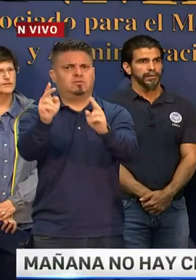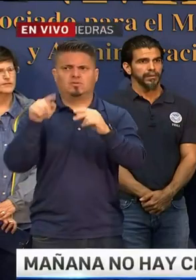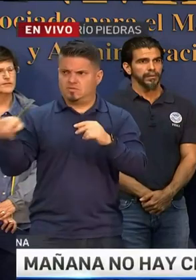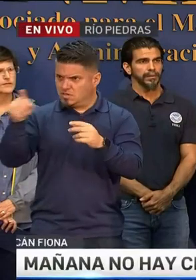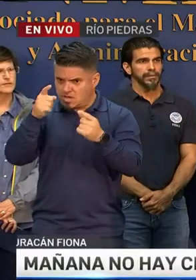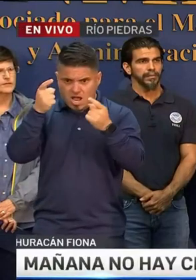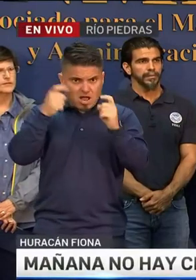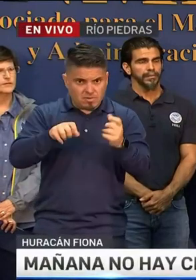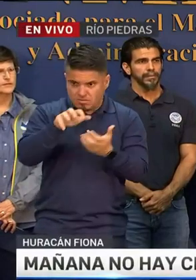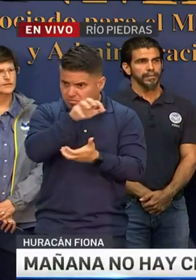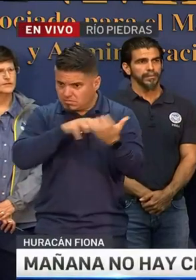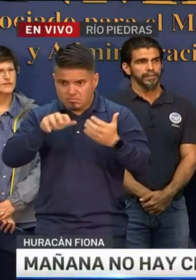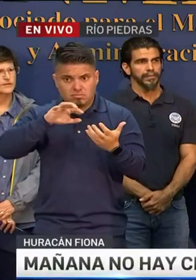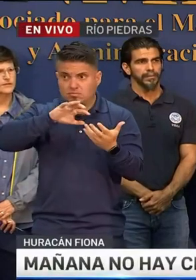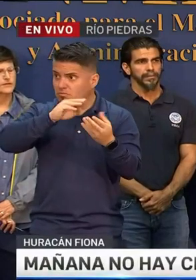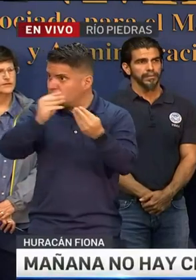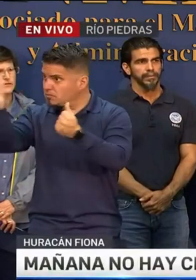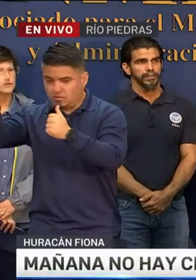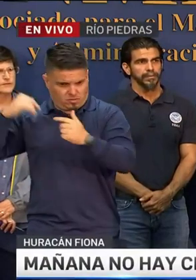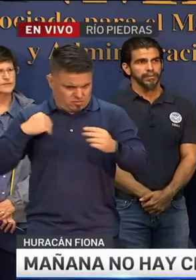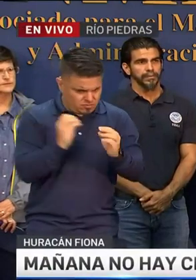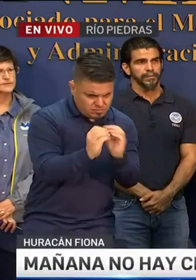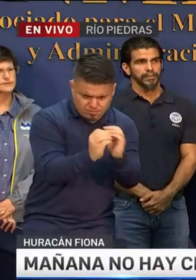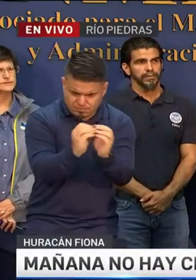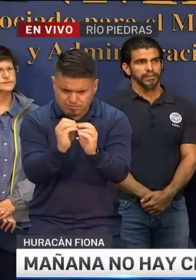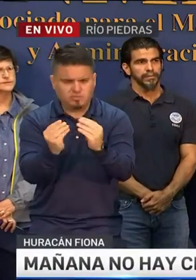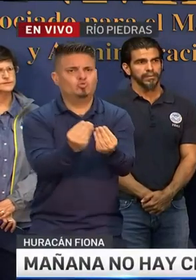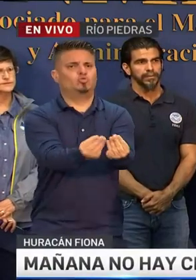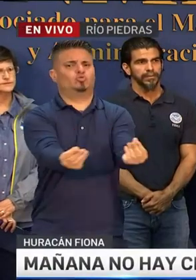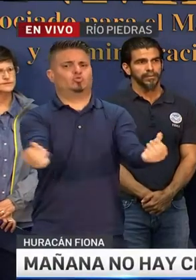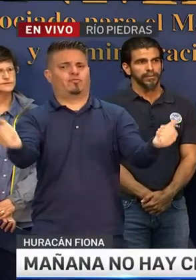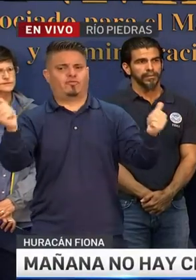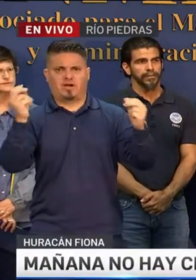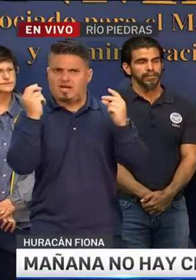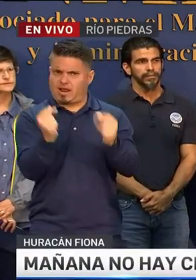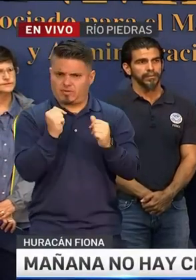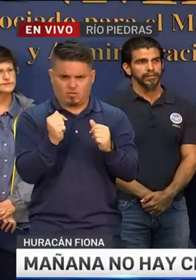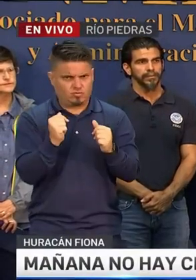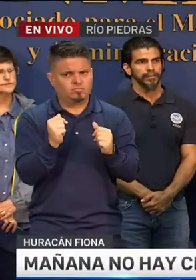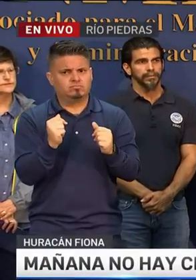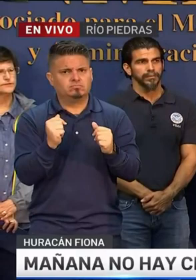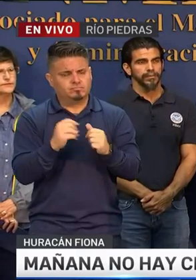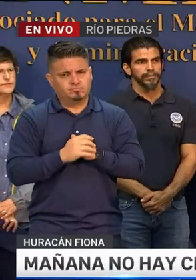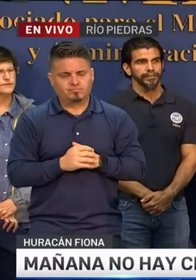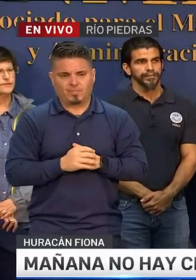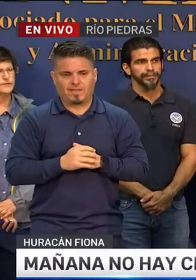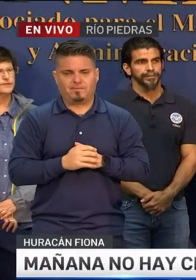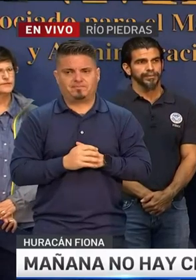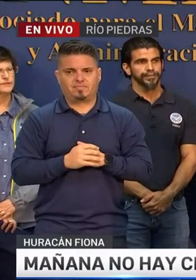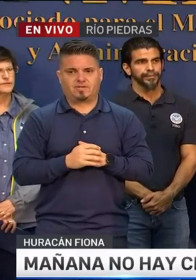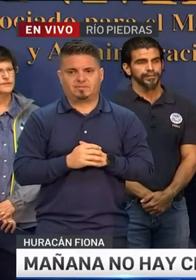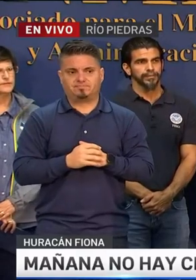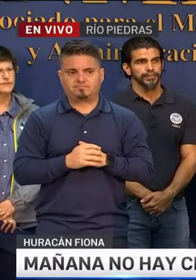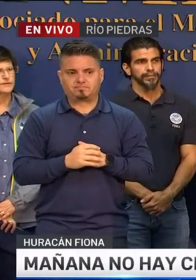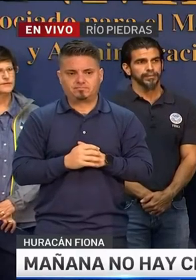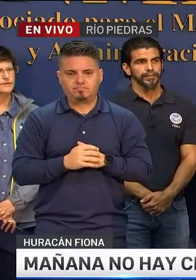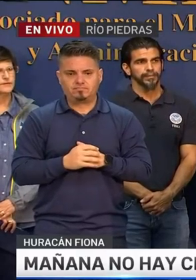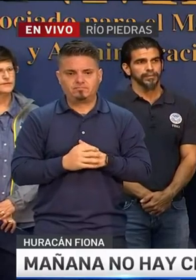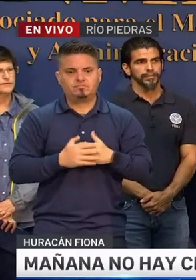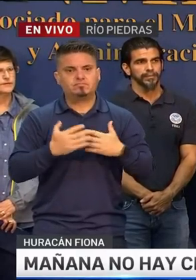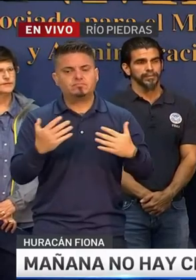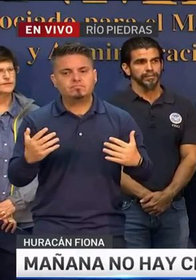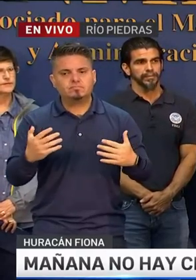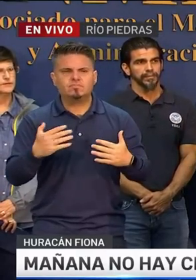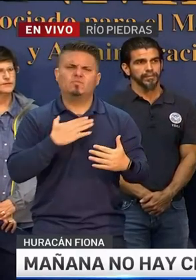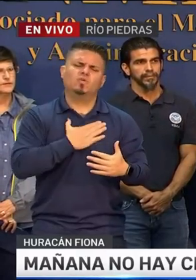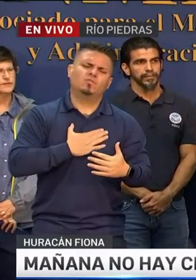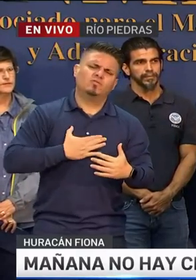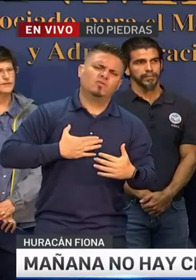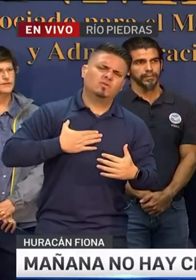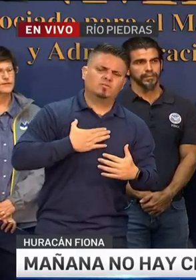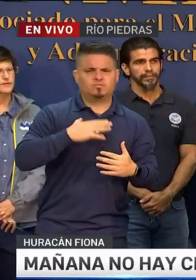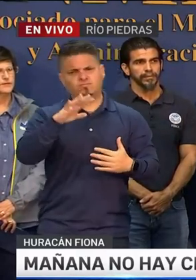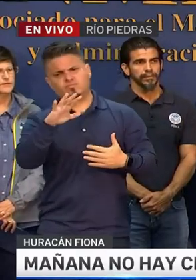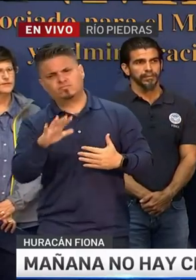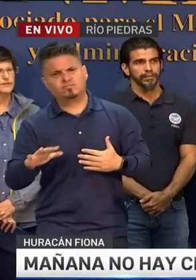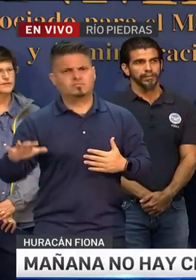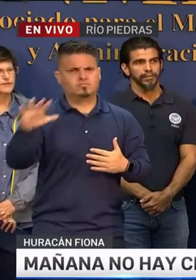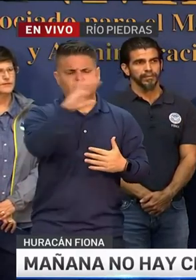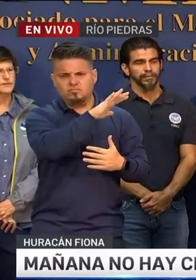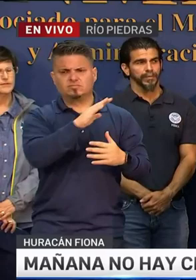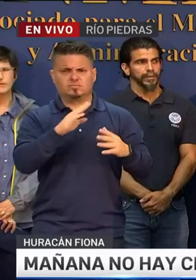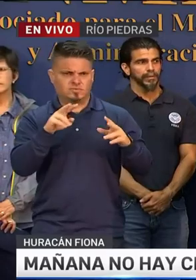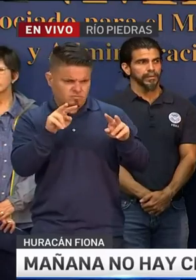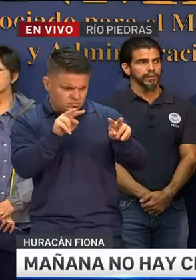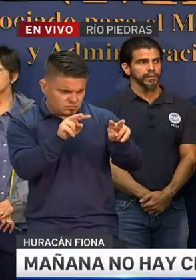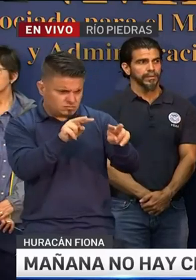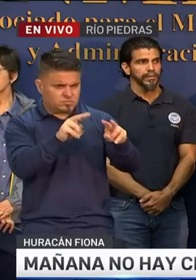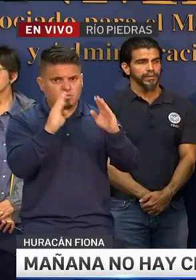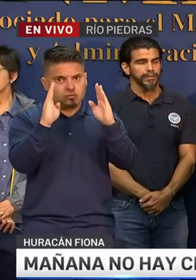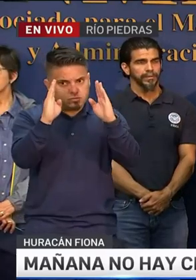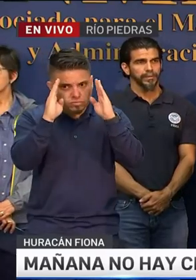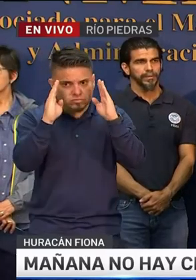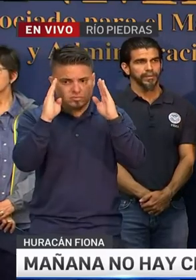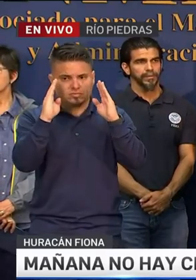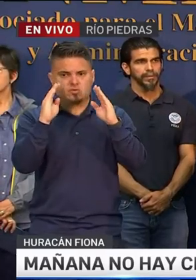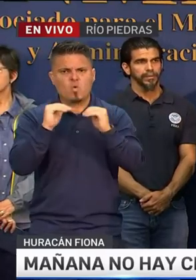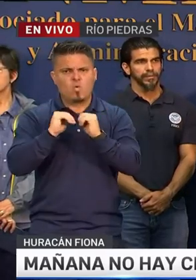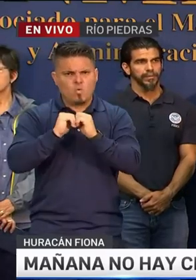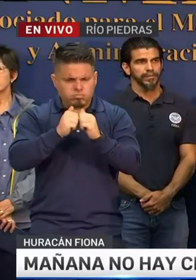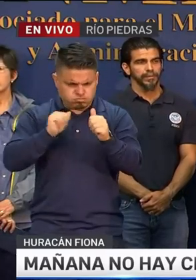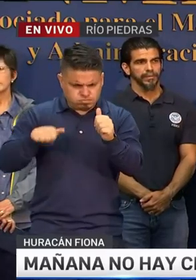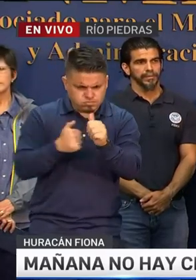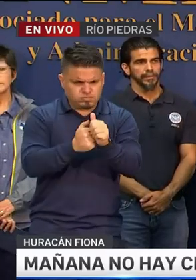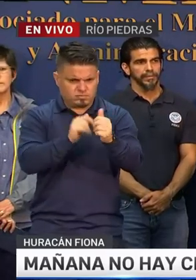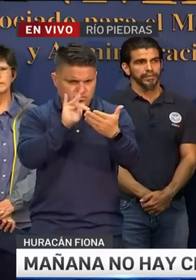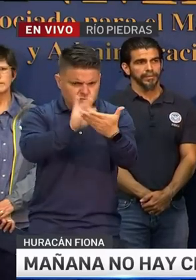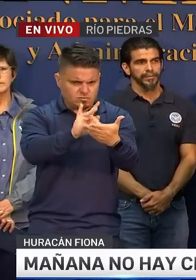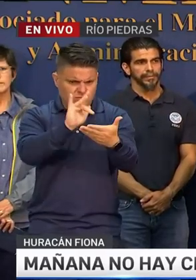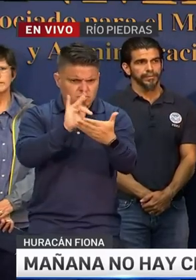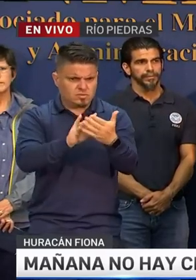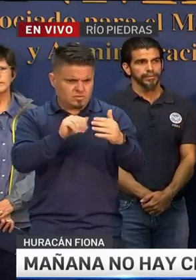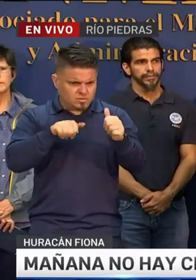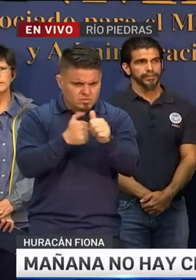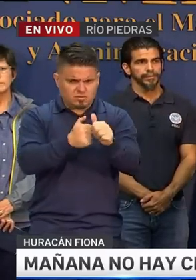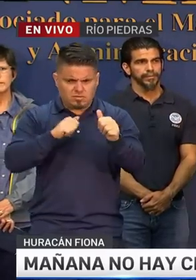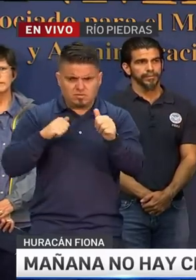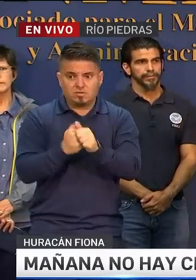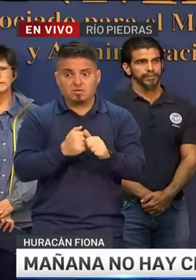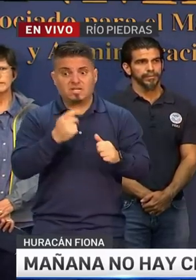Y DEL SERVICIO DE AGUA POTABLE